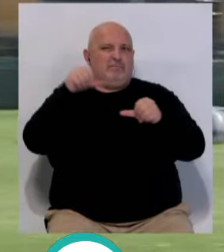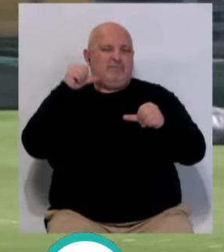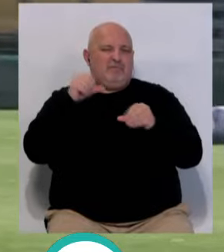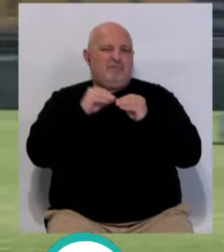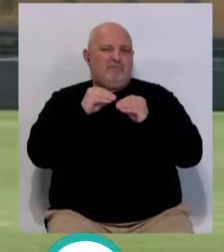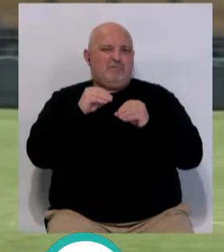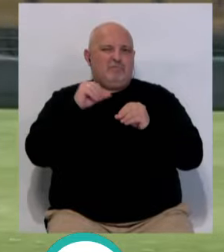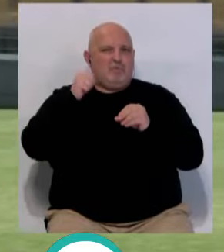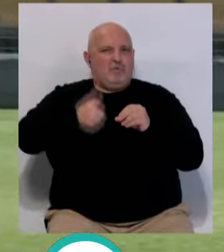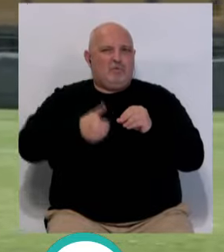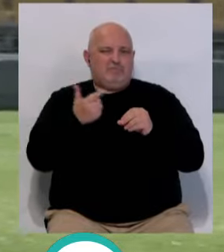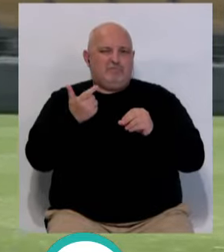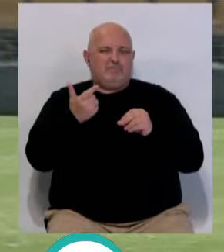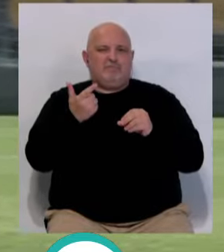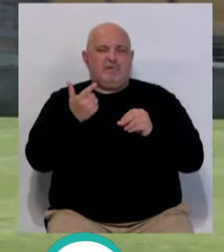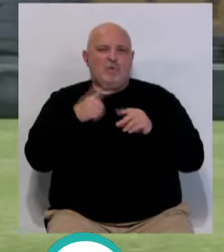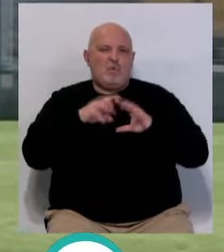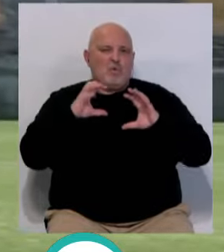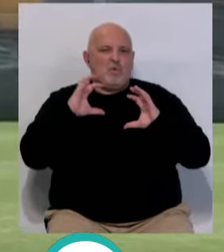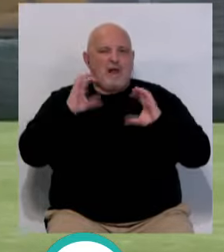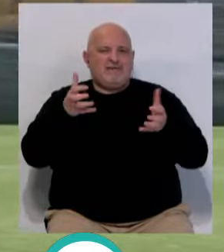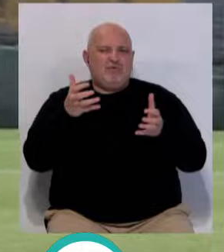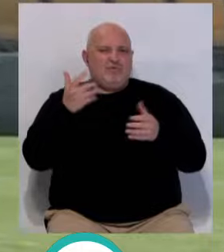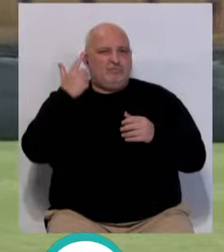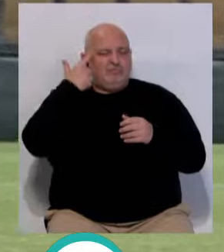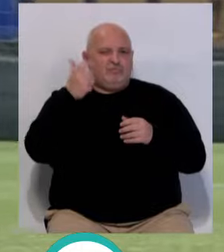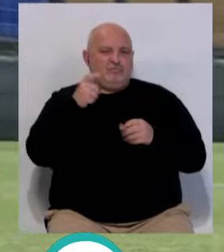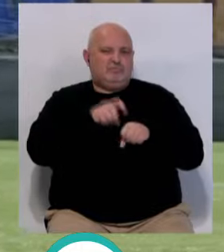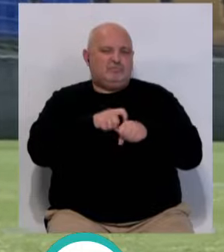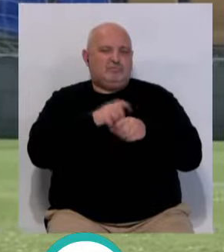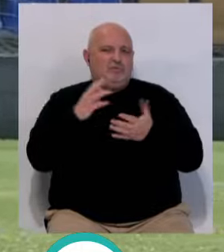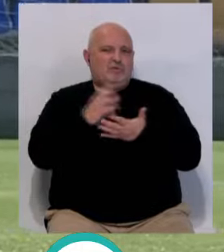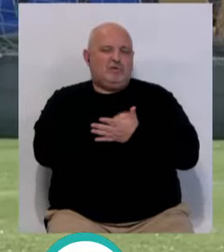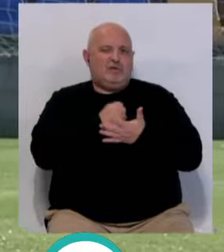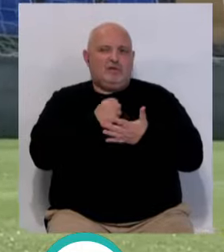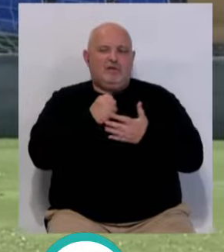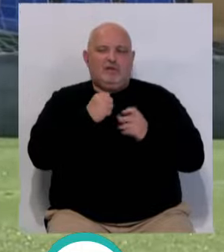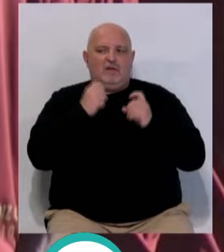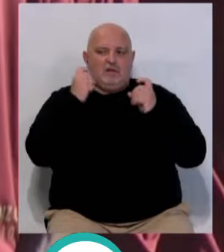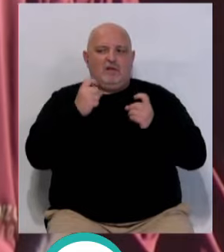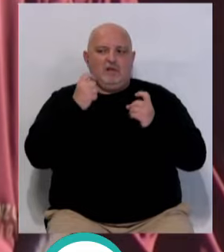mucho tiempo un equipo muy agresivo un equipo que todos los partidos se deja el alma en en el en el